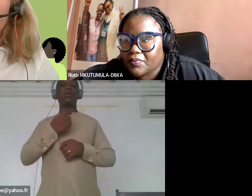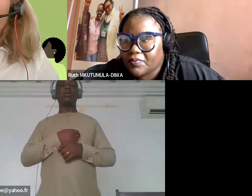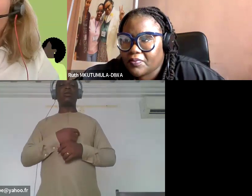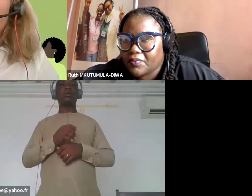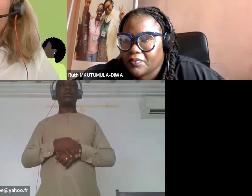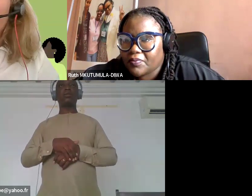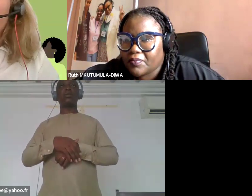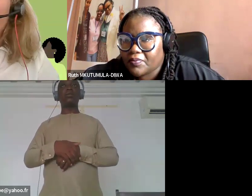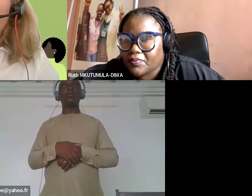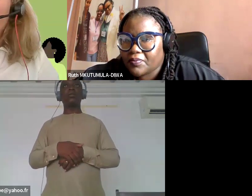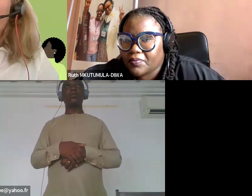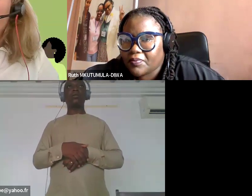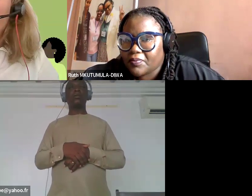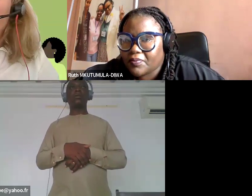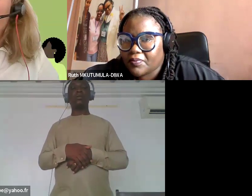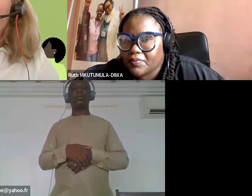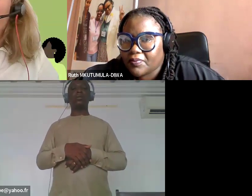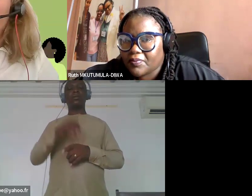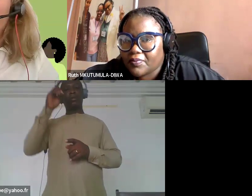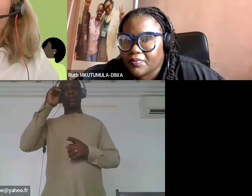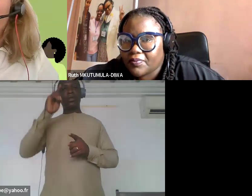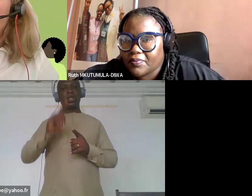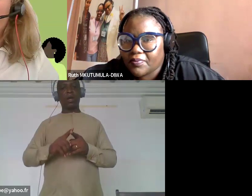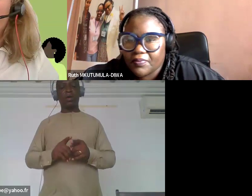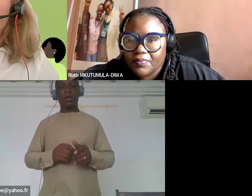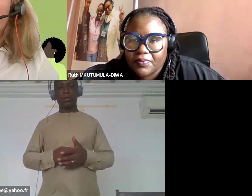nous d'accord [Musique]